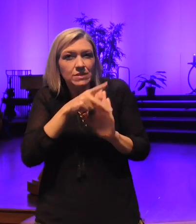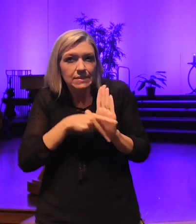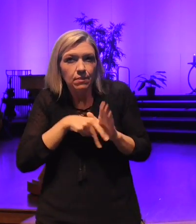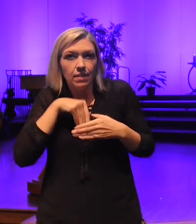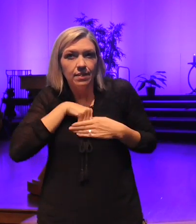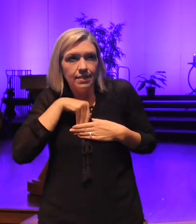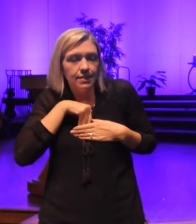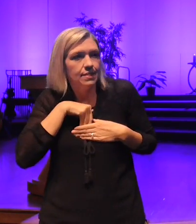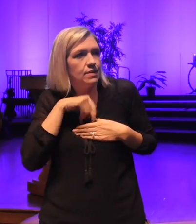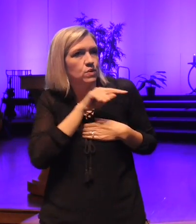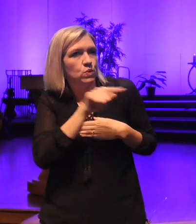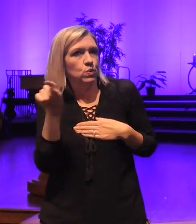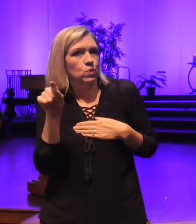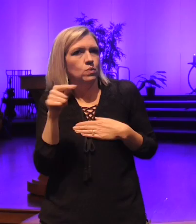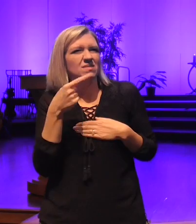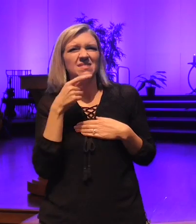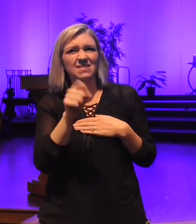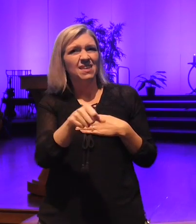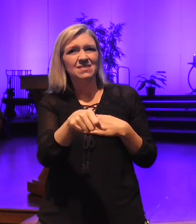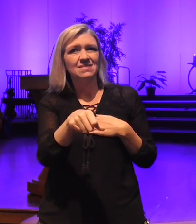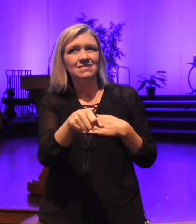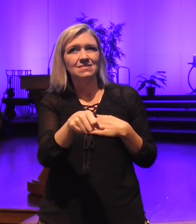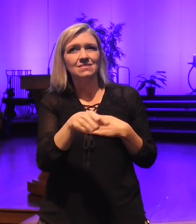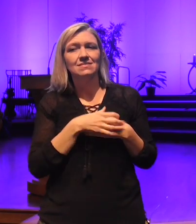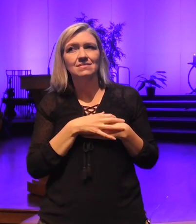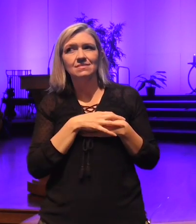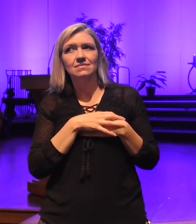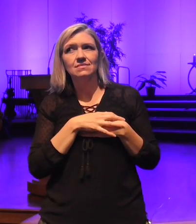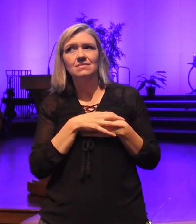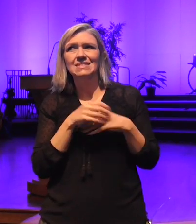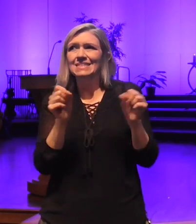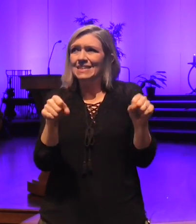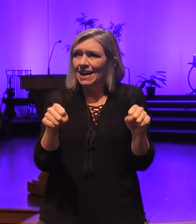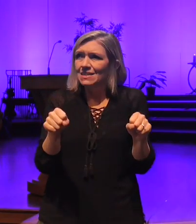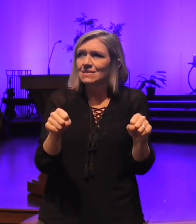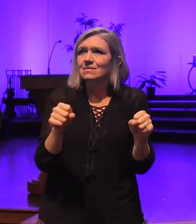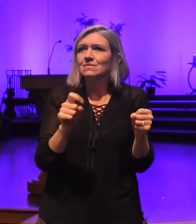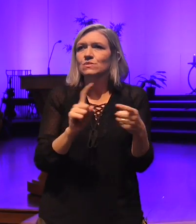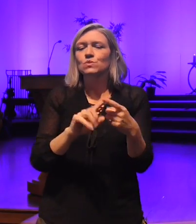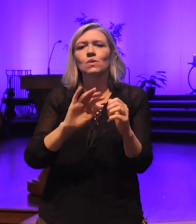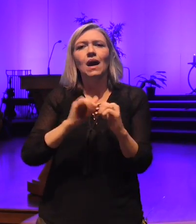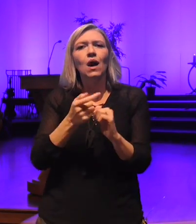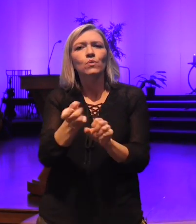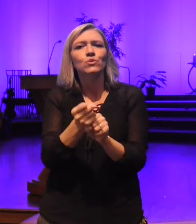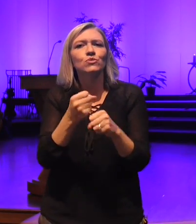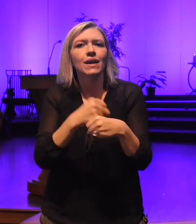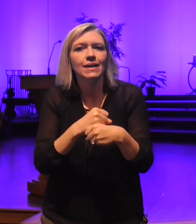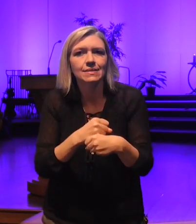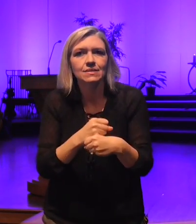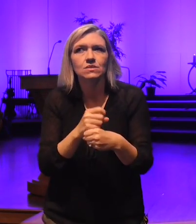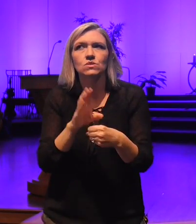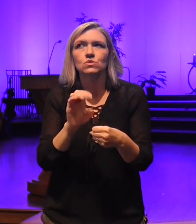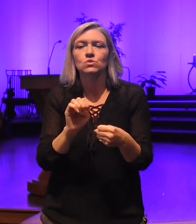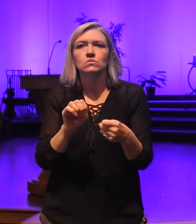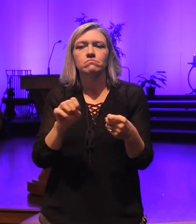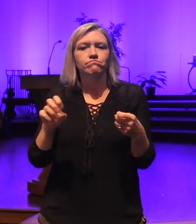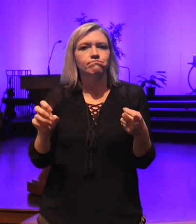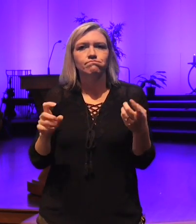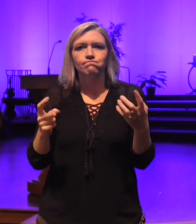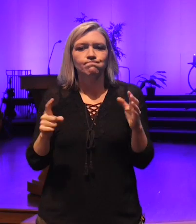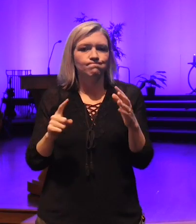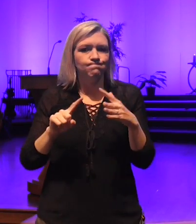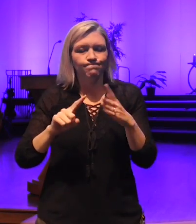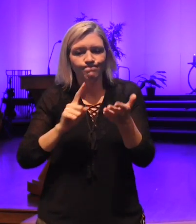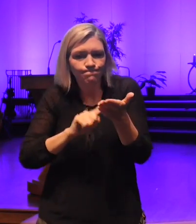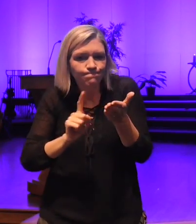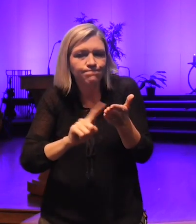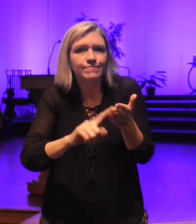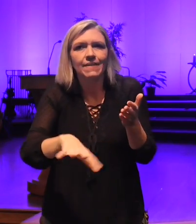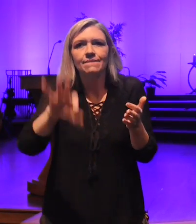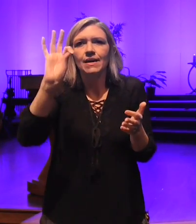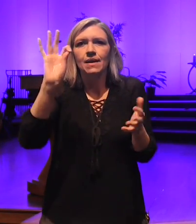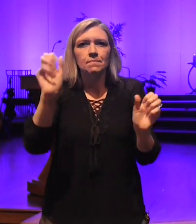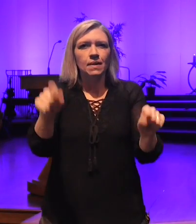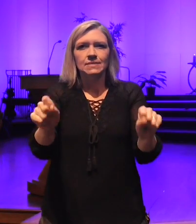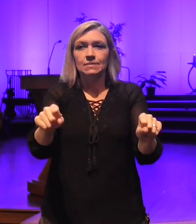decir sí a ti cómo estás creado para ser un pionero de lo posible decir sí a dejar que